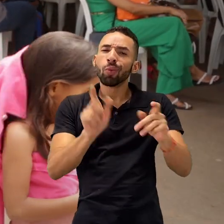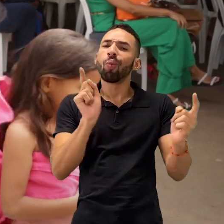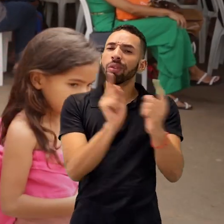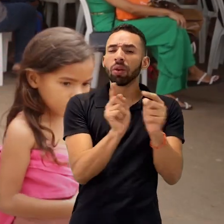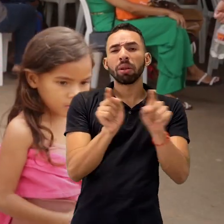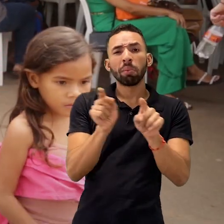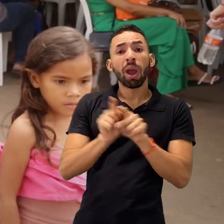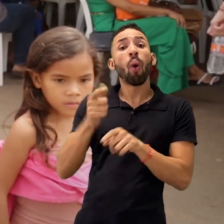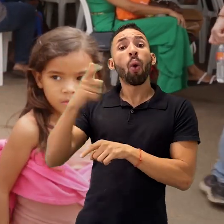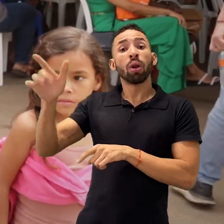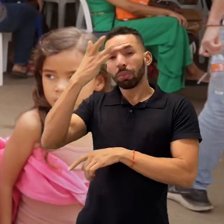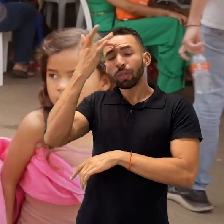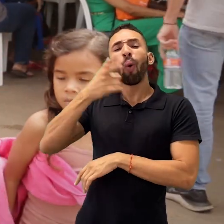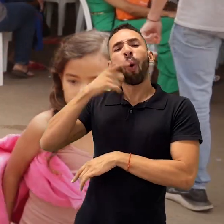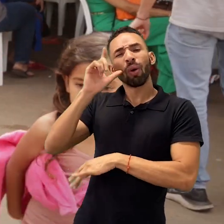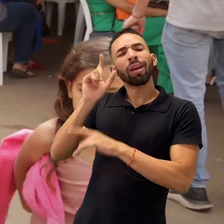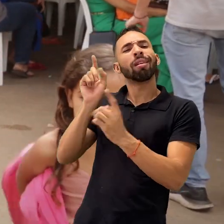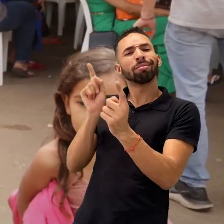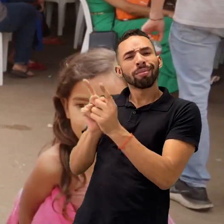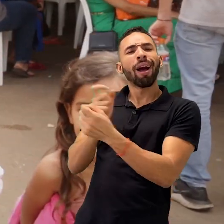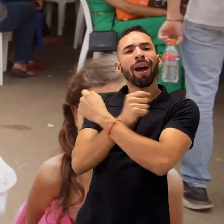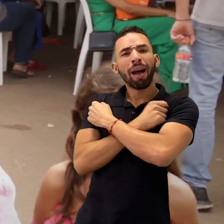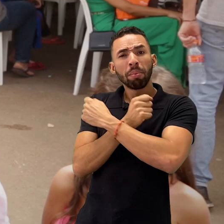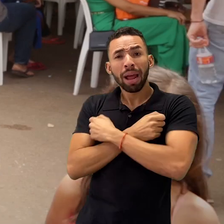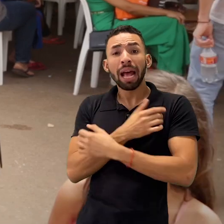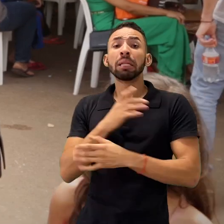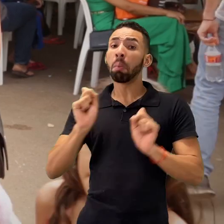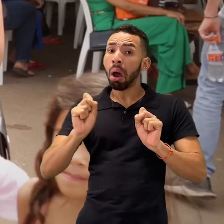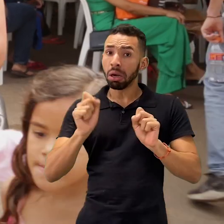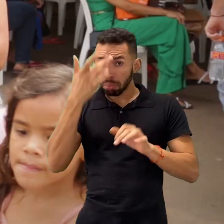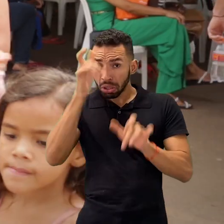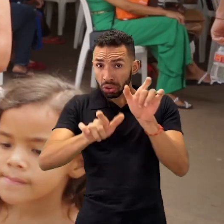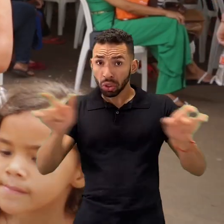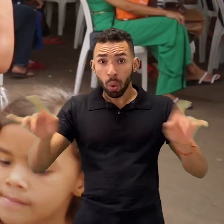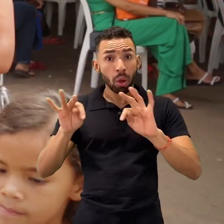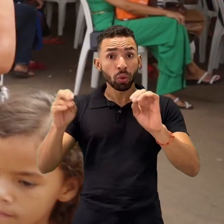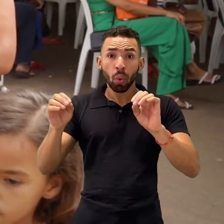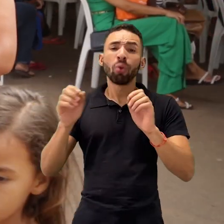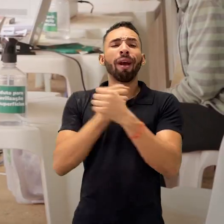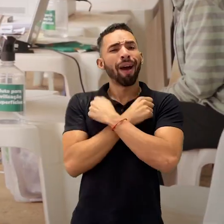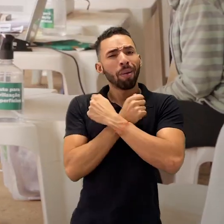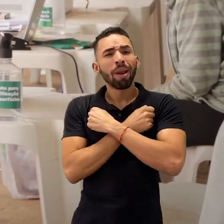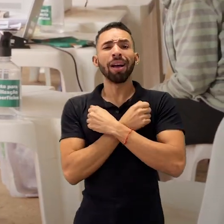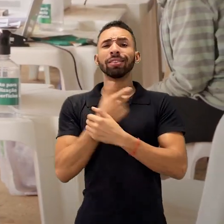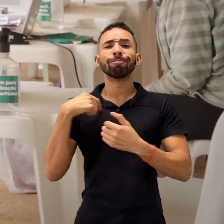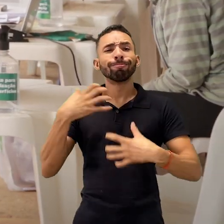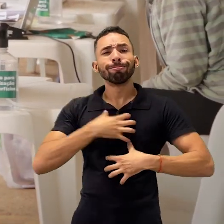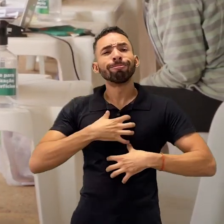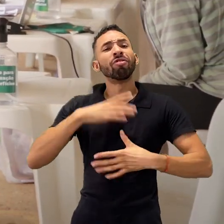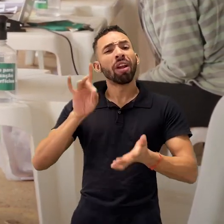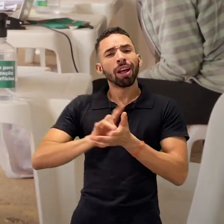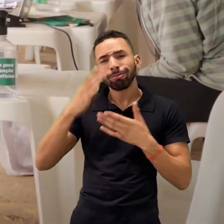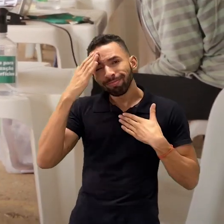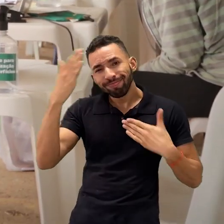Um abraço ao senhor que, ontem, nos atendeu também. A você, se quiser, te dou um abraço também porque estou muito agradecido, eu. Muito, muito agradecido com vocês.